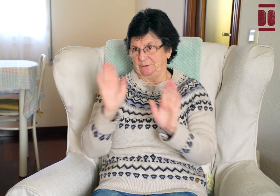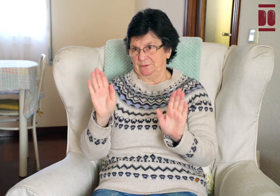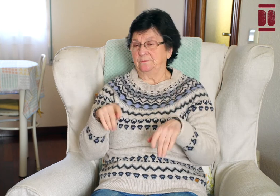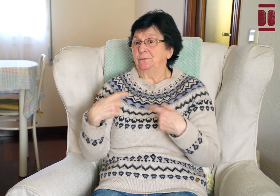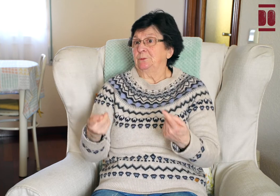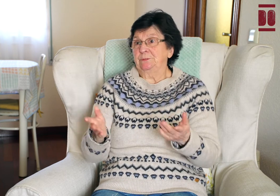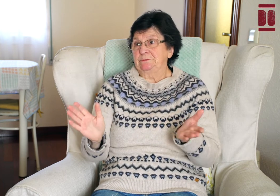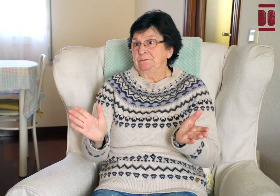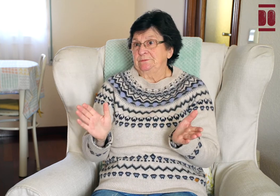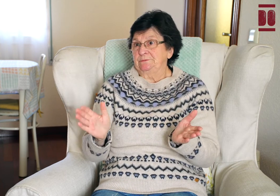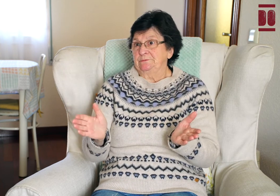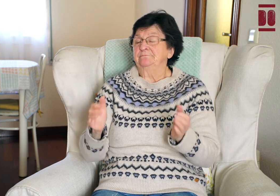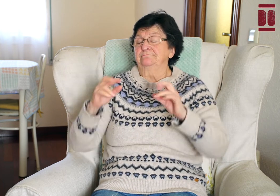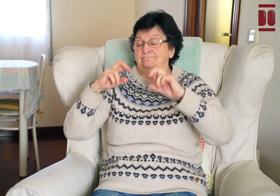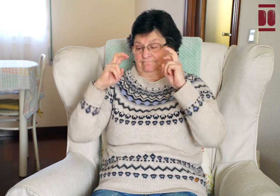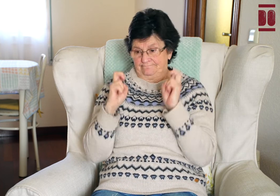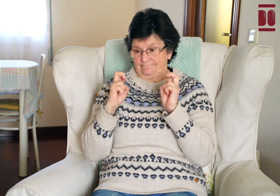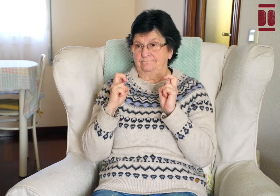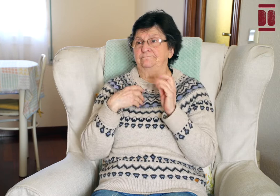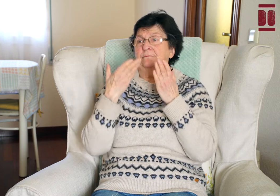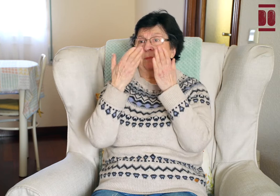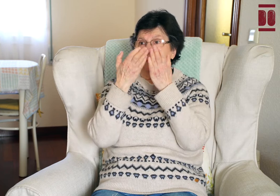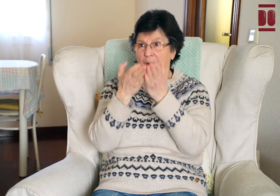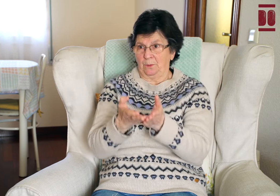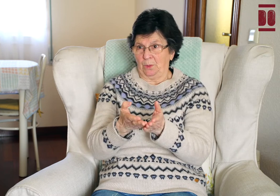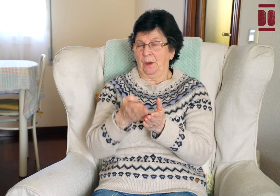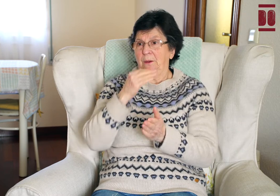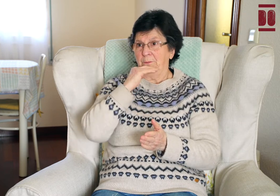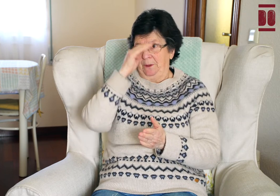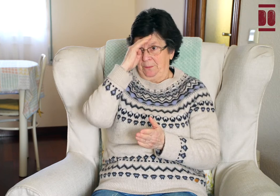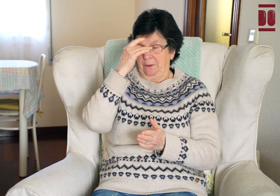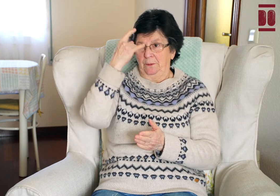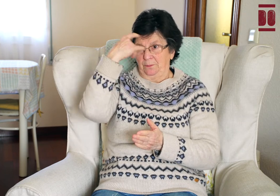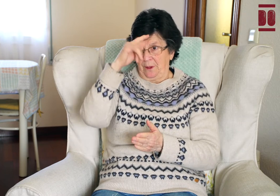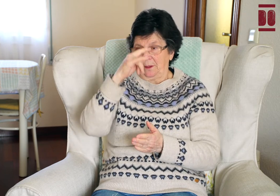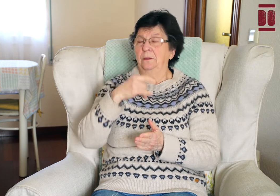nada, encerrada en casa, ayudando a mi padre con las vacas,